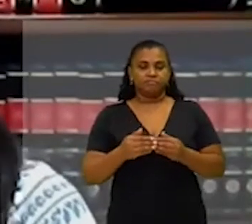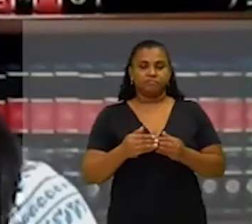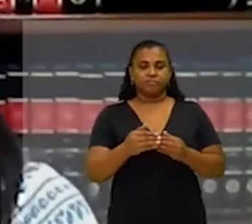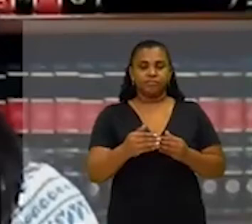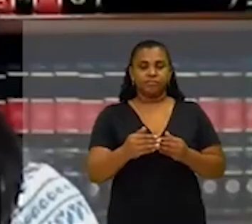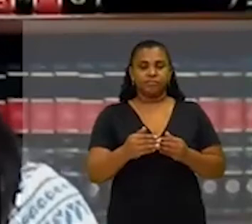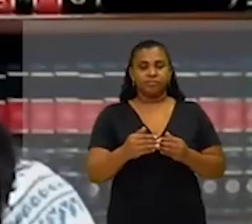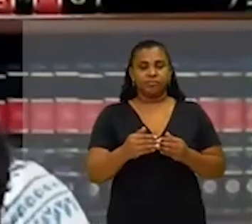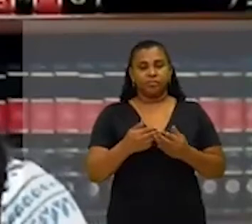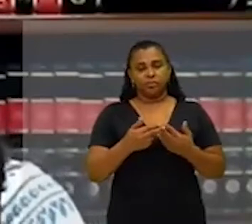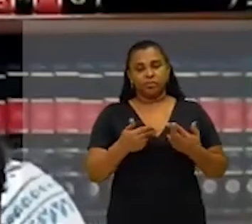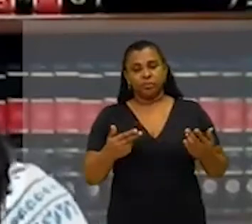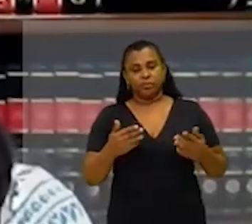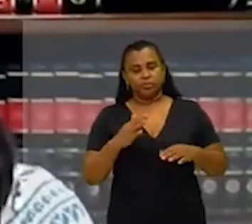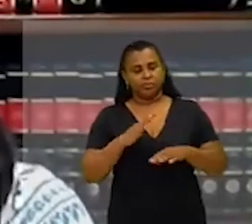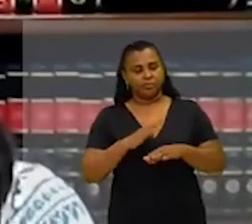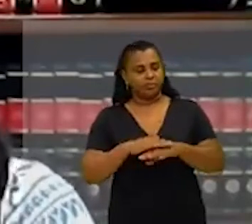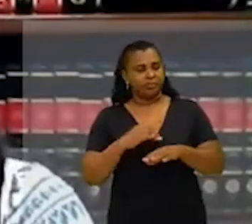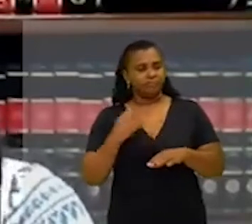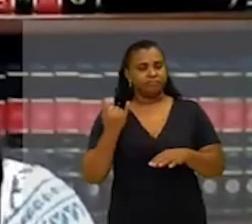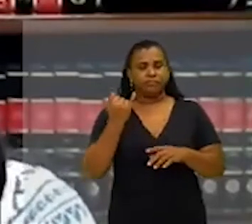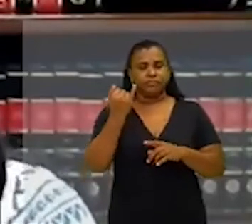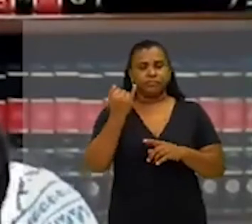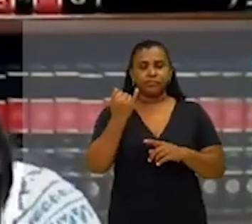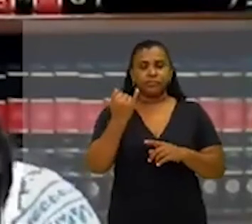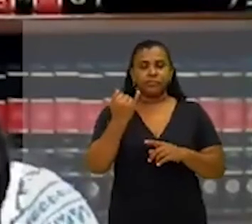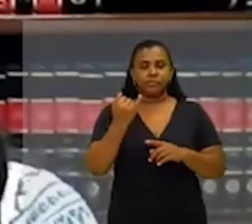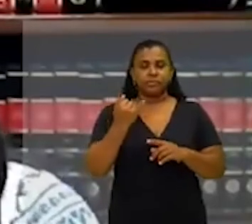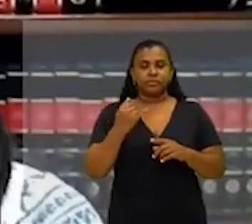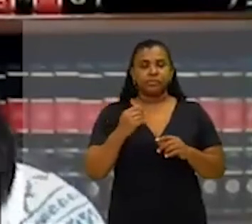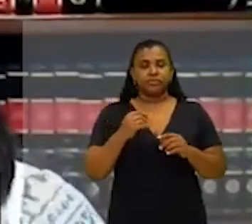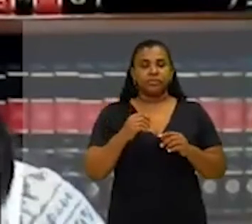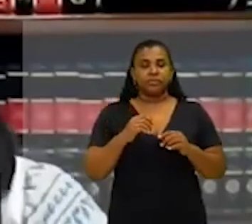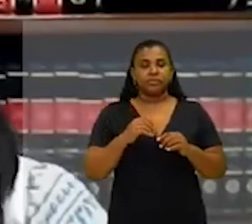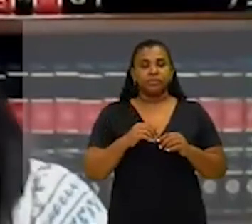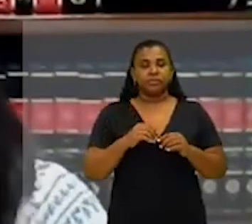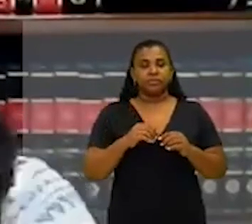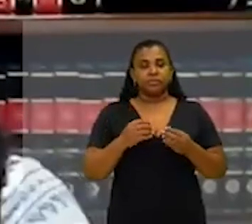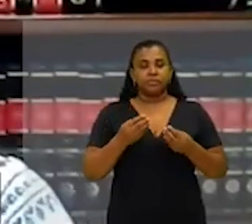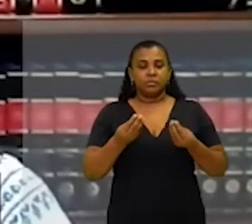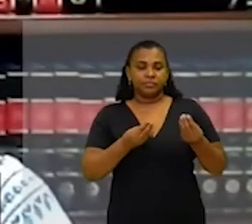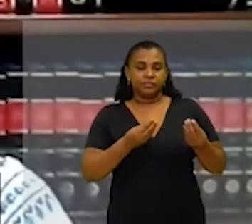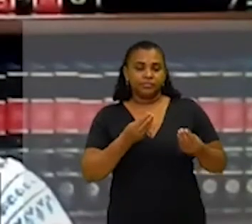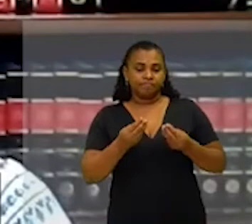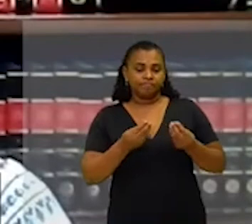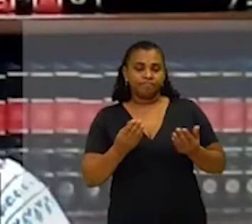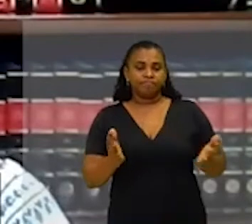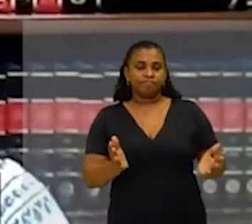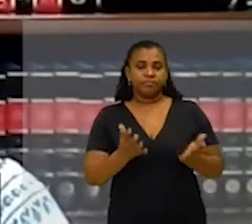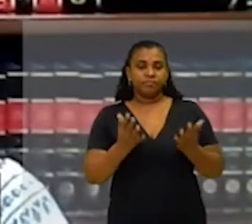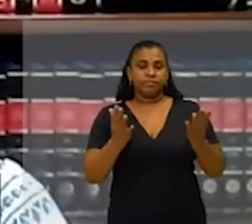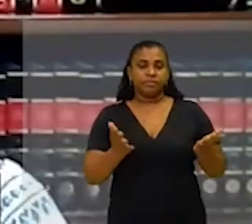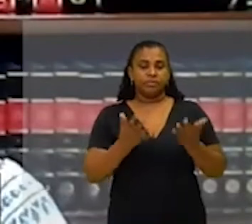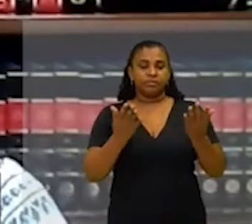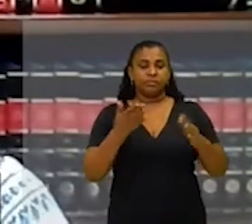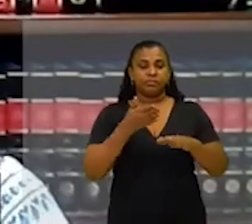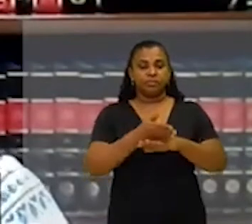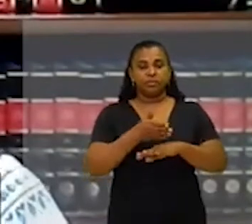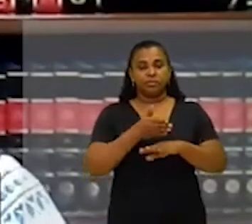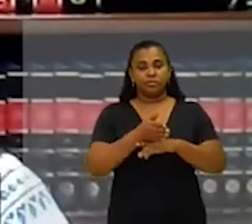que a gente considera que poderiam ser meios de incentivo a essa participação social nove